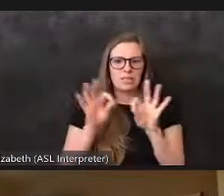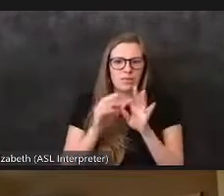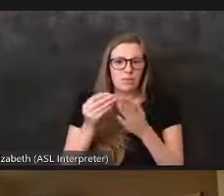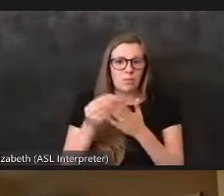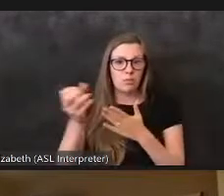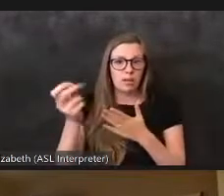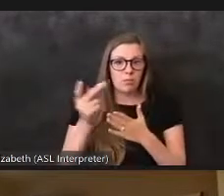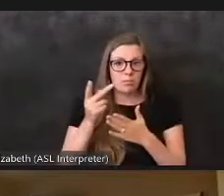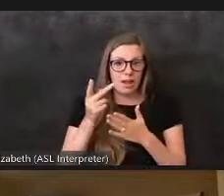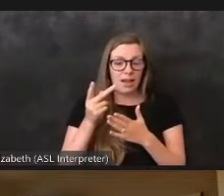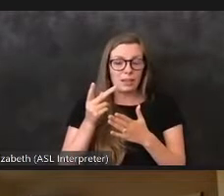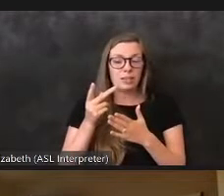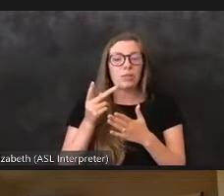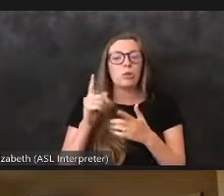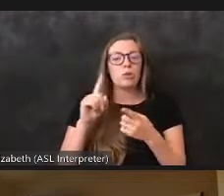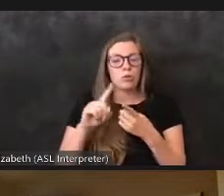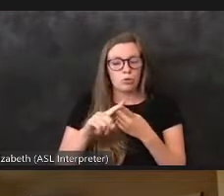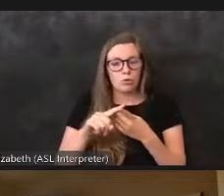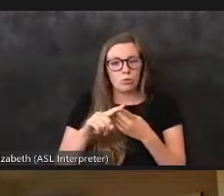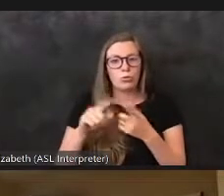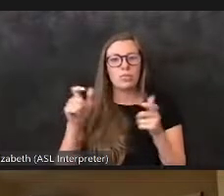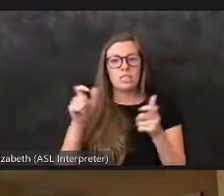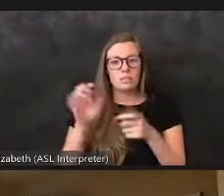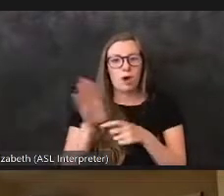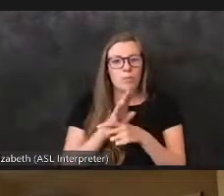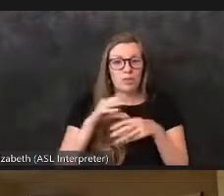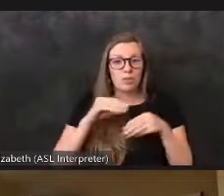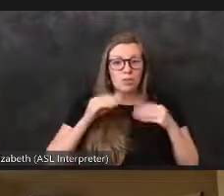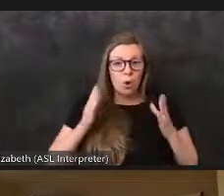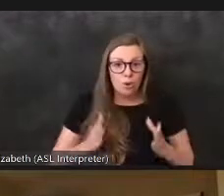retorno de fondo de regreso a pequeños dueños de negocios pequeños.